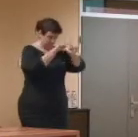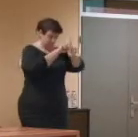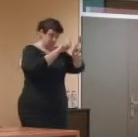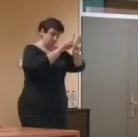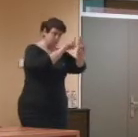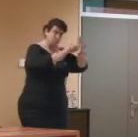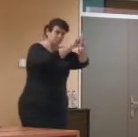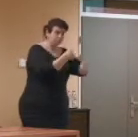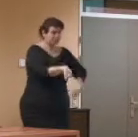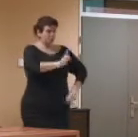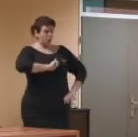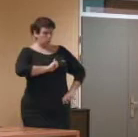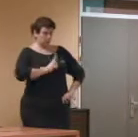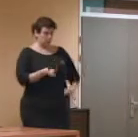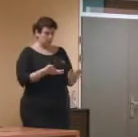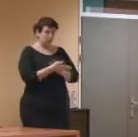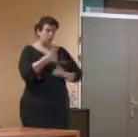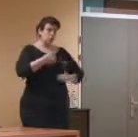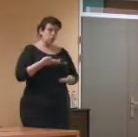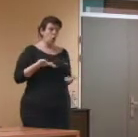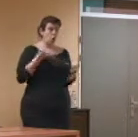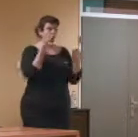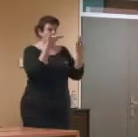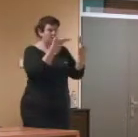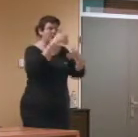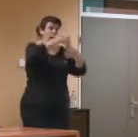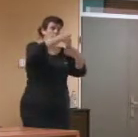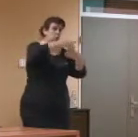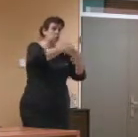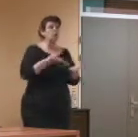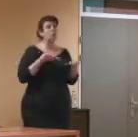aquello que ofreciésemos desde el punto de vista de los contenidos no fuese algo plano,